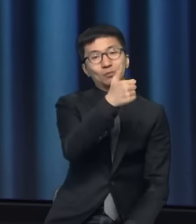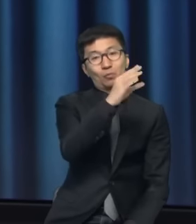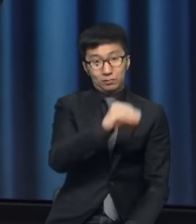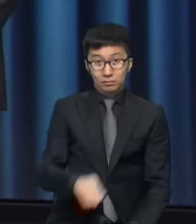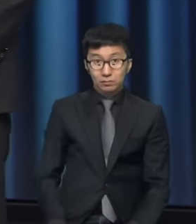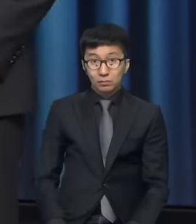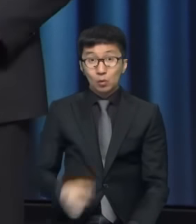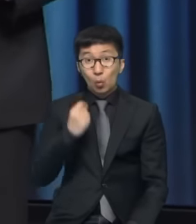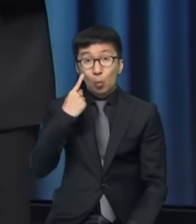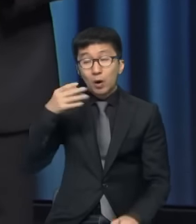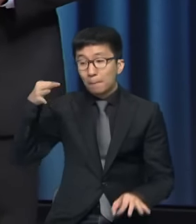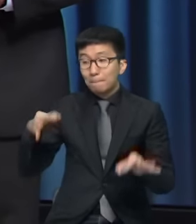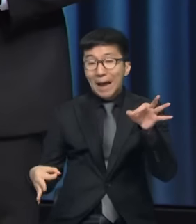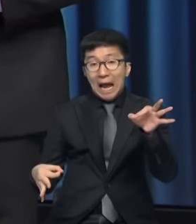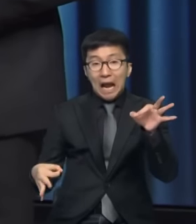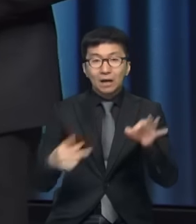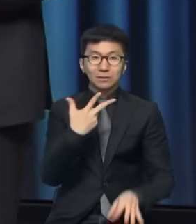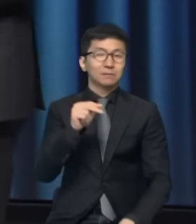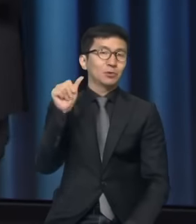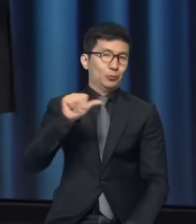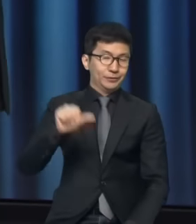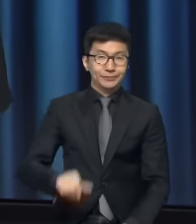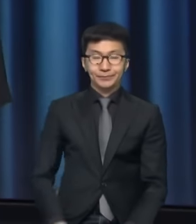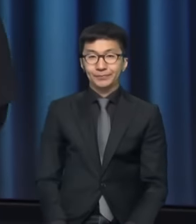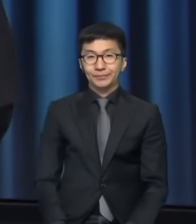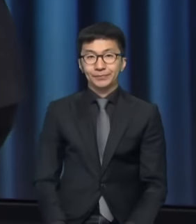55만 원으로 월 7만 5천 원 차이가 납니다. 연금 수령 한번 알아보겠습니다.